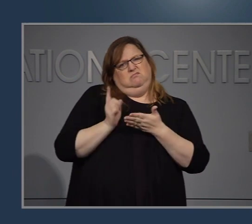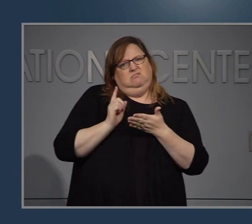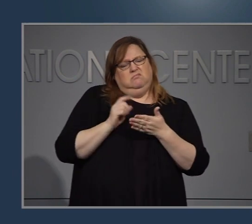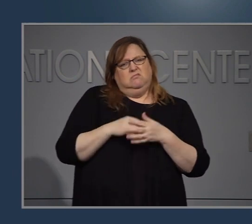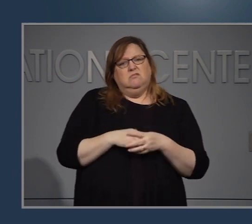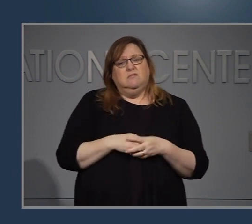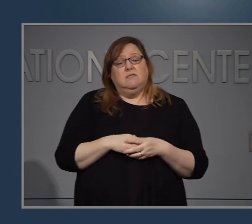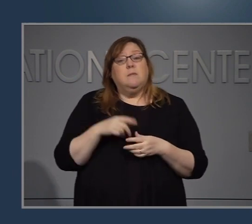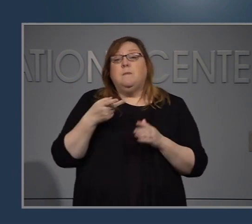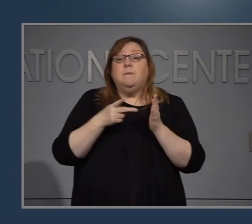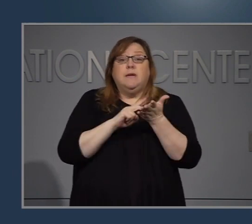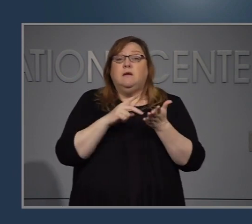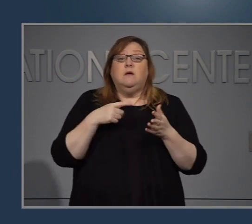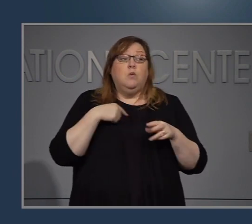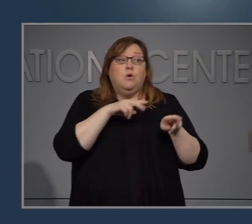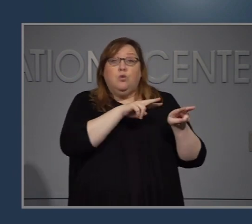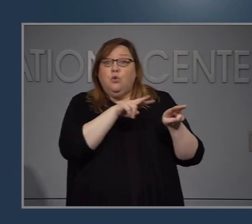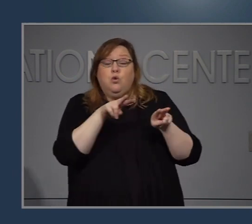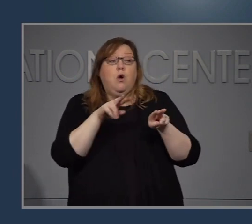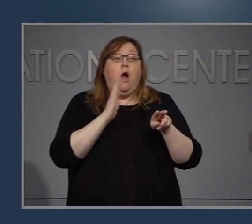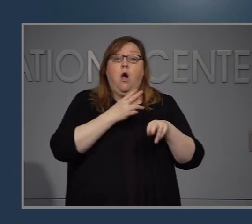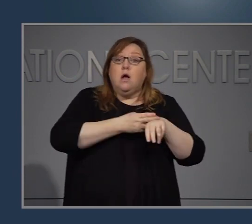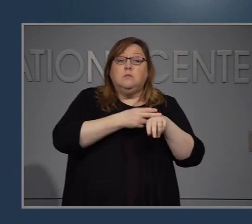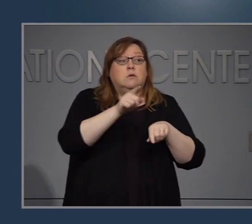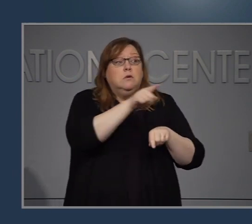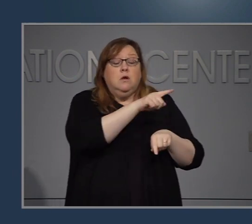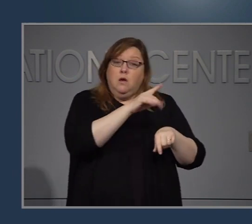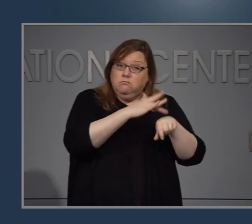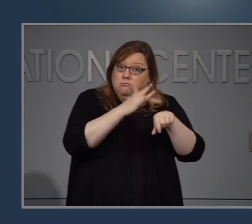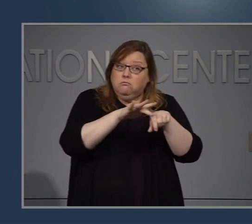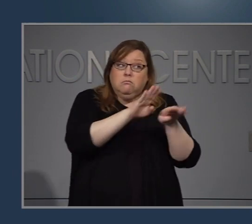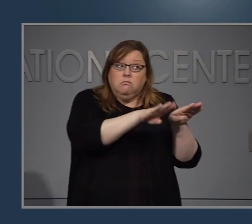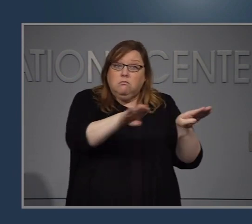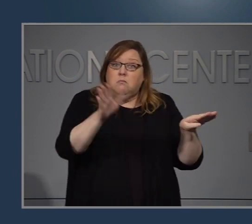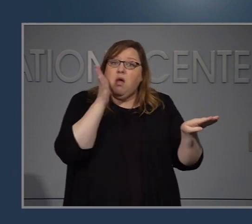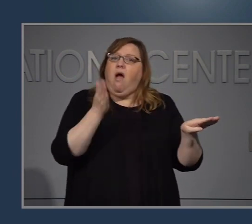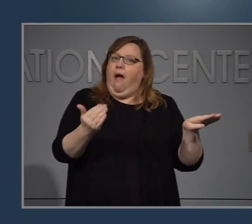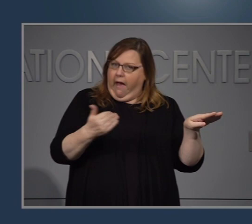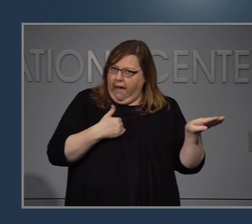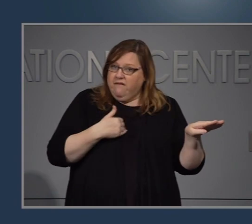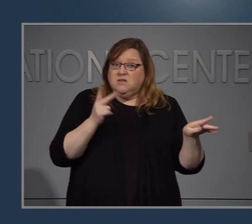Tenemos que cumplir po de salsas satisfacer la demanda si más personas enfermas se